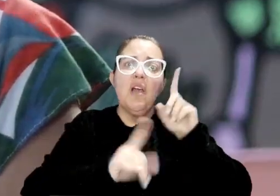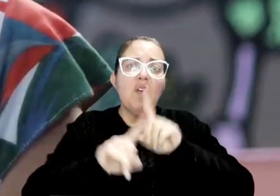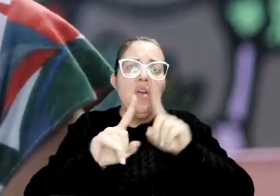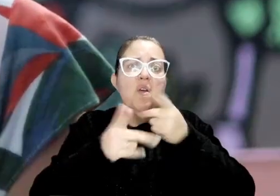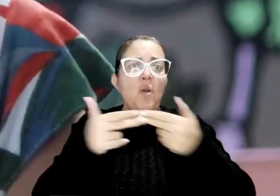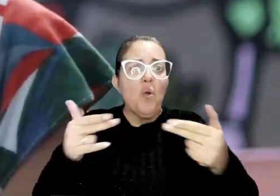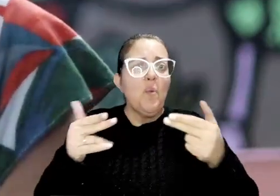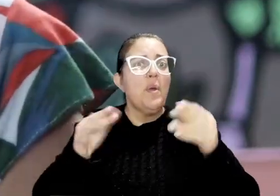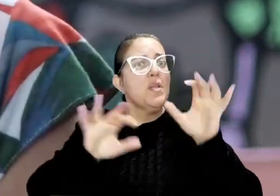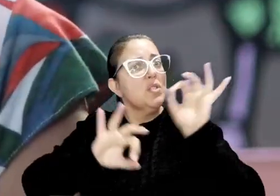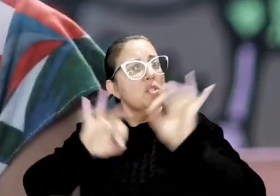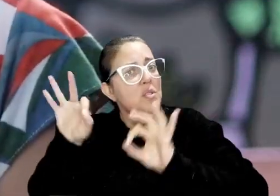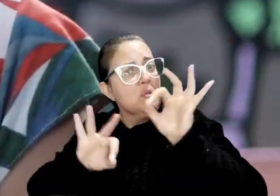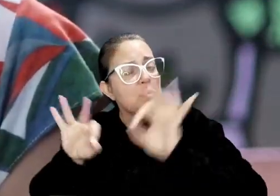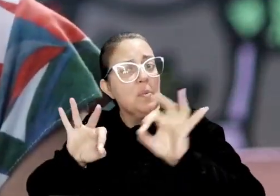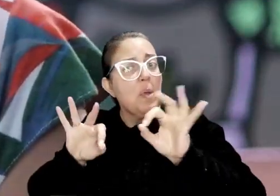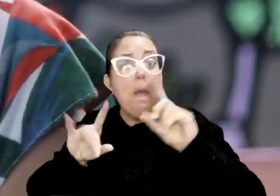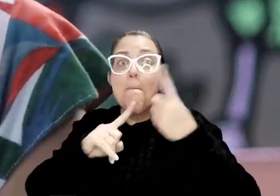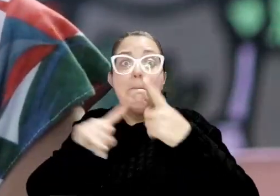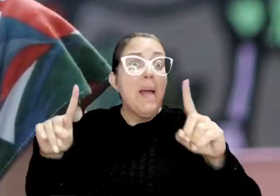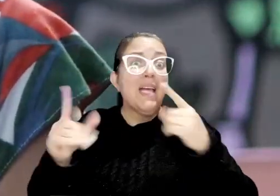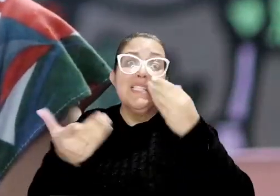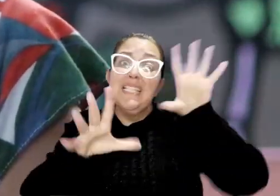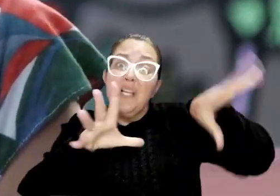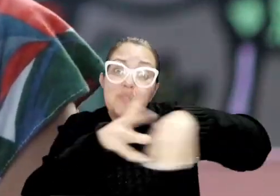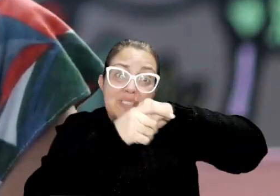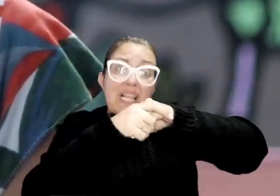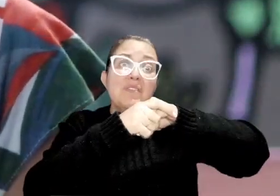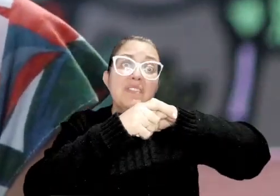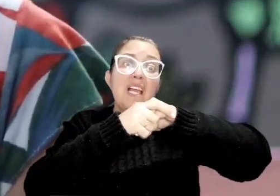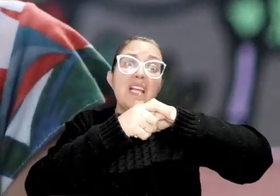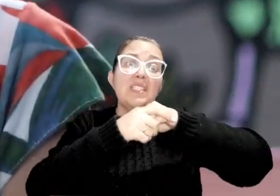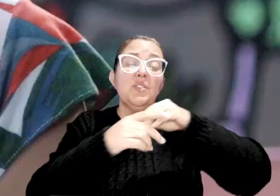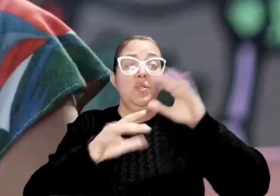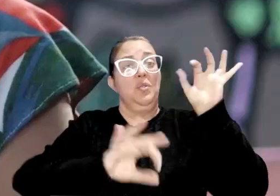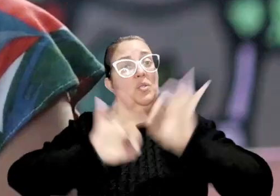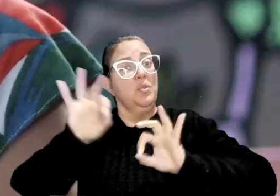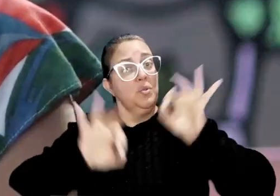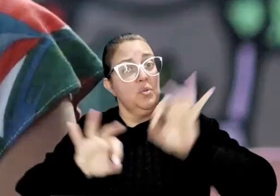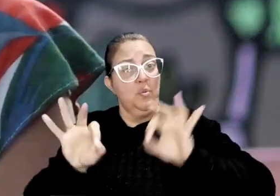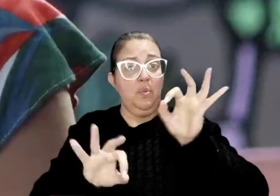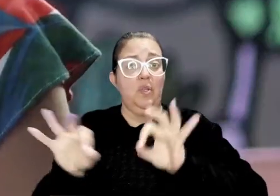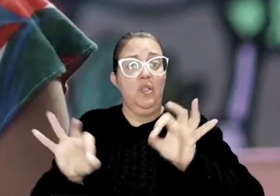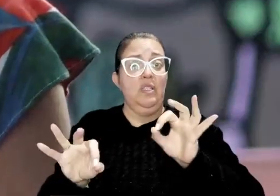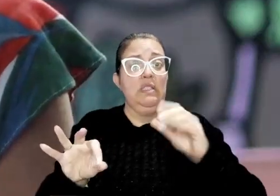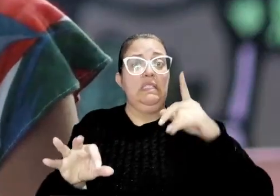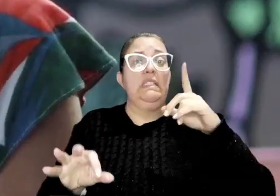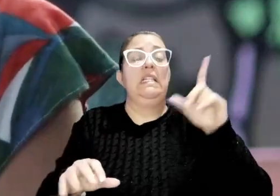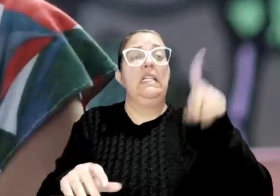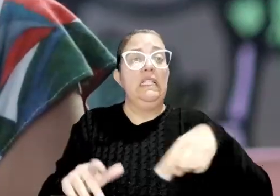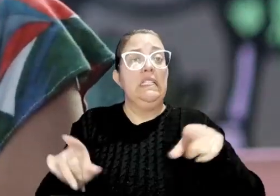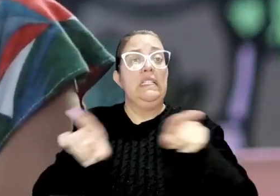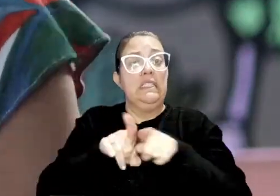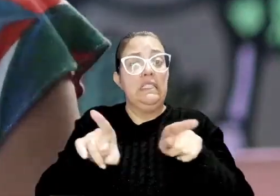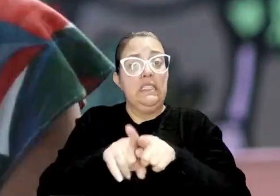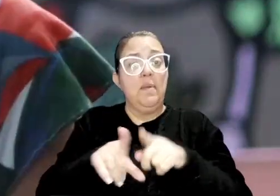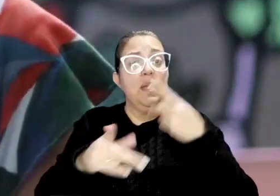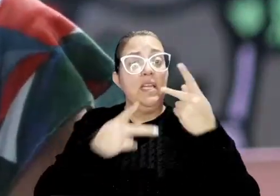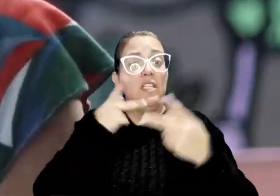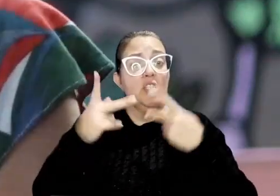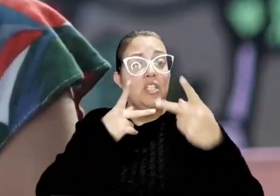contempladas né No Poder de dizer algo sobre esses projetos no poder muito menos de dizer não a esses